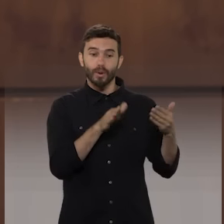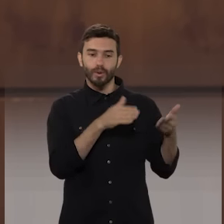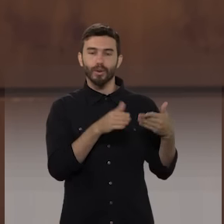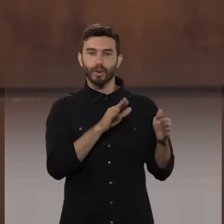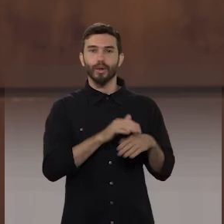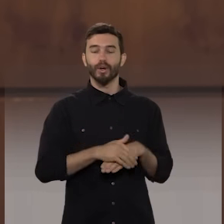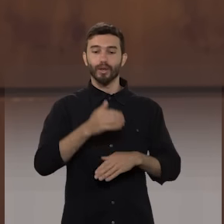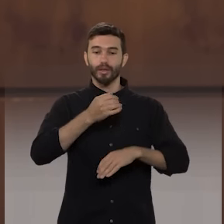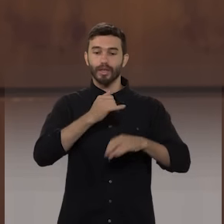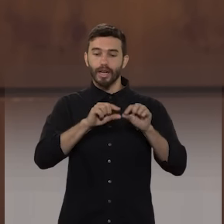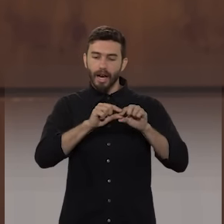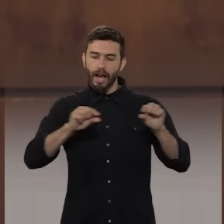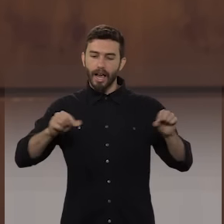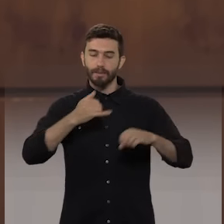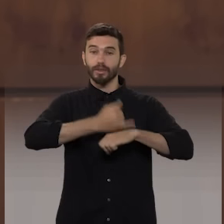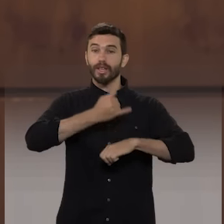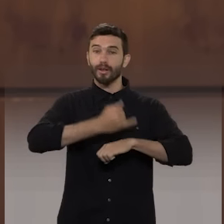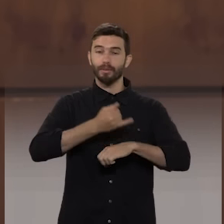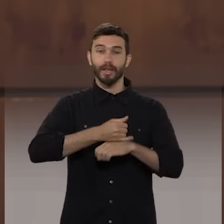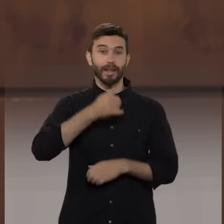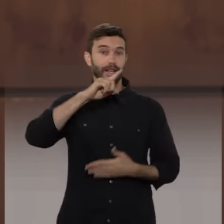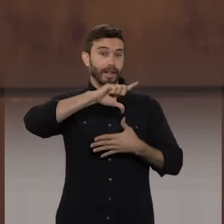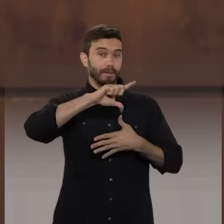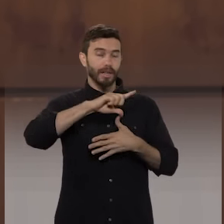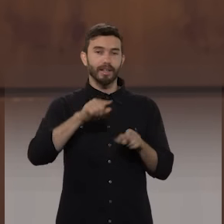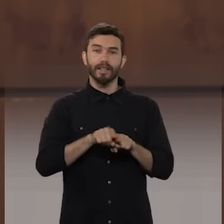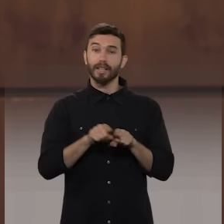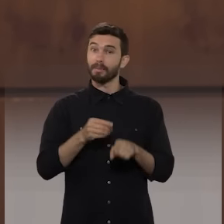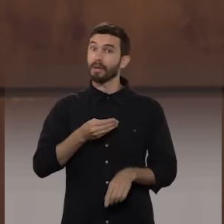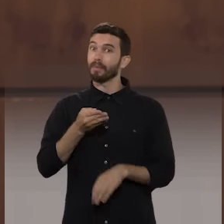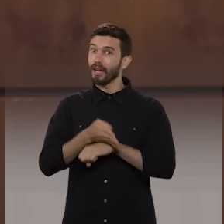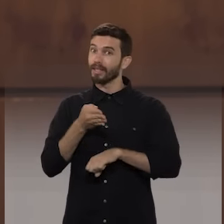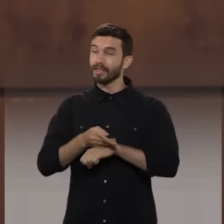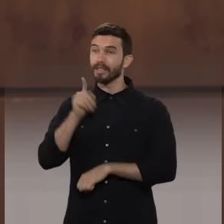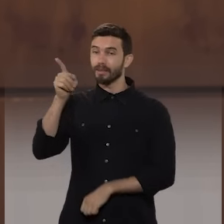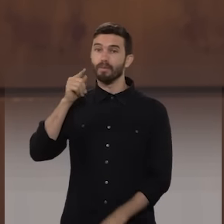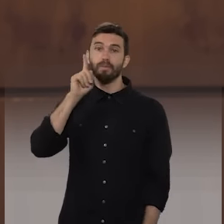da América Latina e com presença no Brasil, Estados Unidos e Canadá.